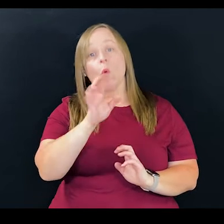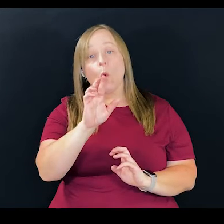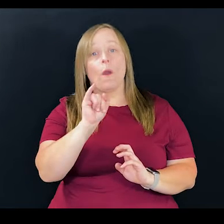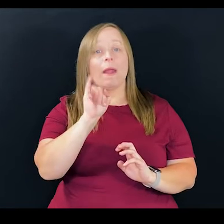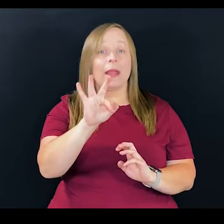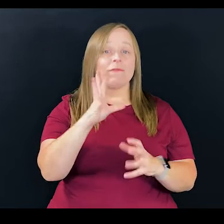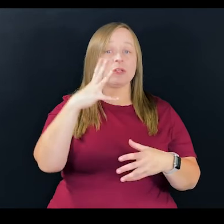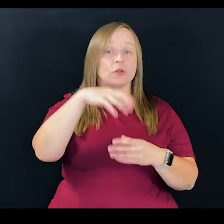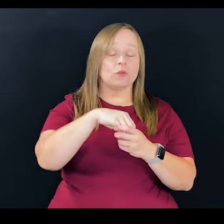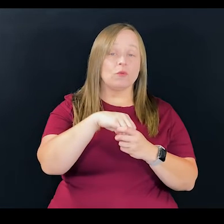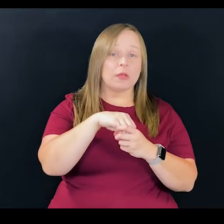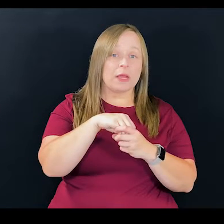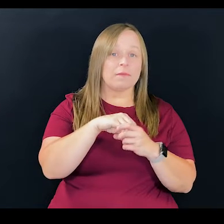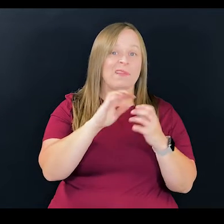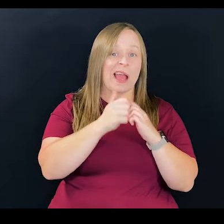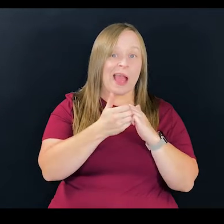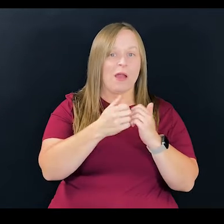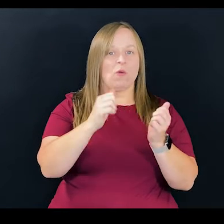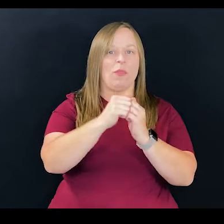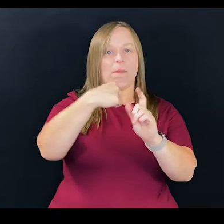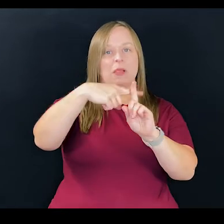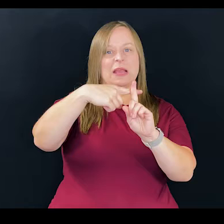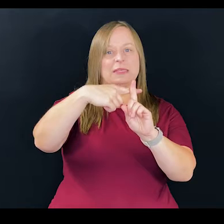o, si están incluidos, están incluidos en el "+".